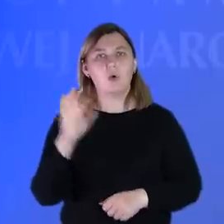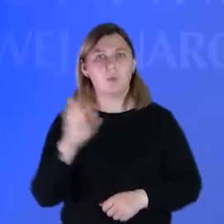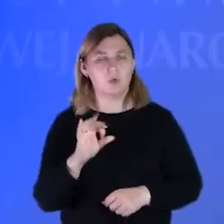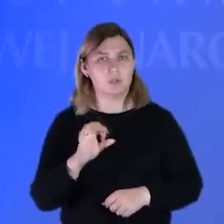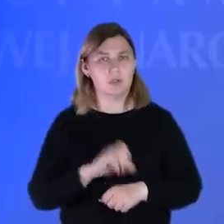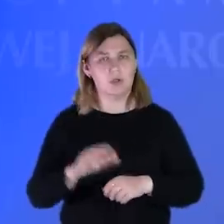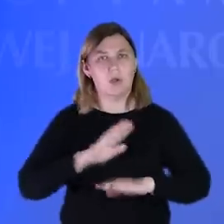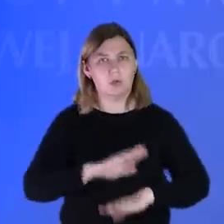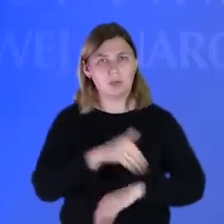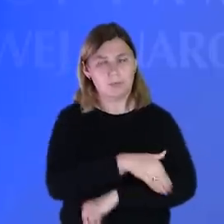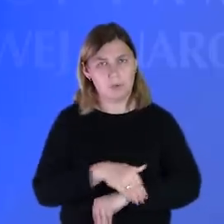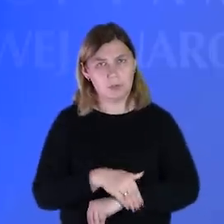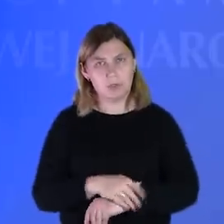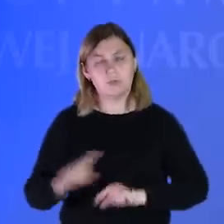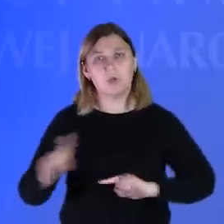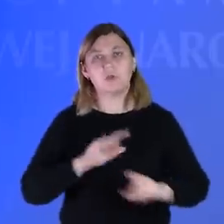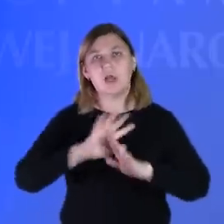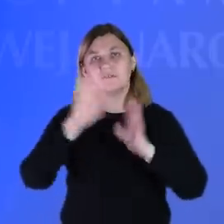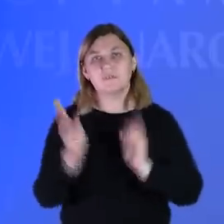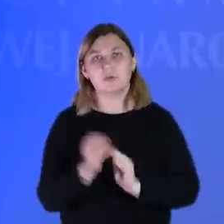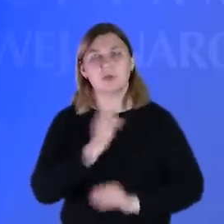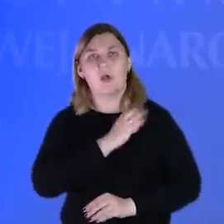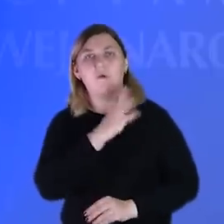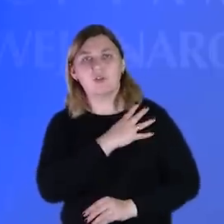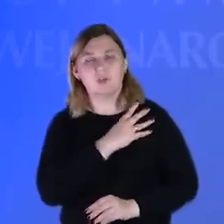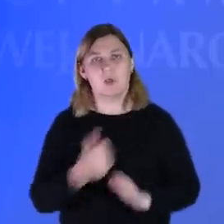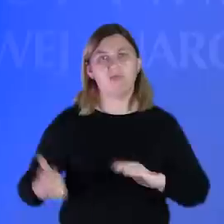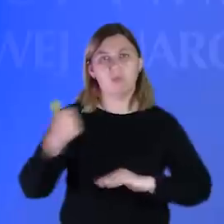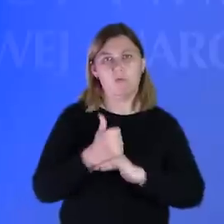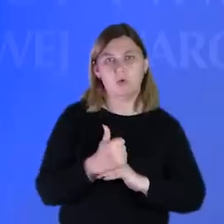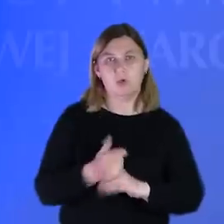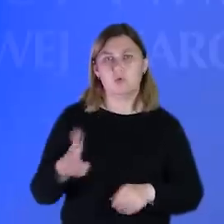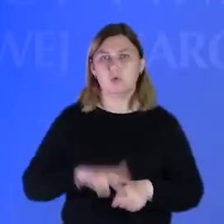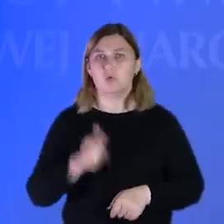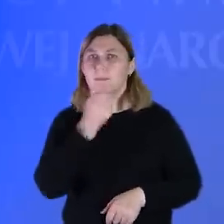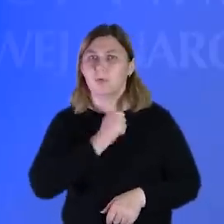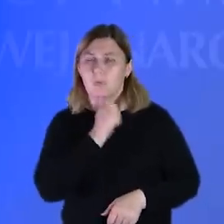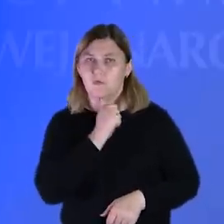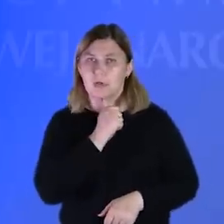Pogranicza. To znaczy: ci wszyscy oficerowie, ci wszyscy dowódcy, którzy próbowali w jakiś